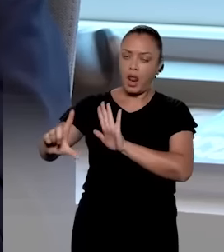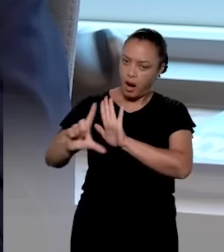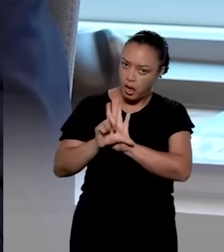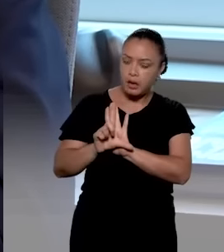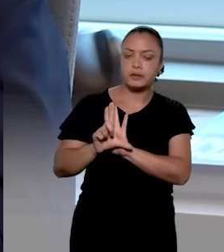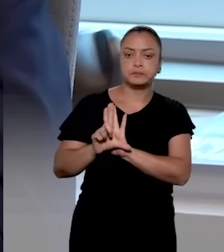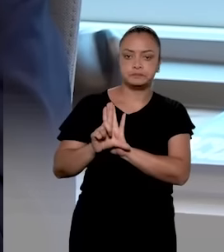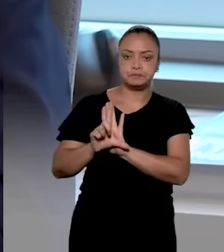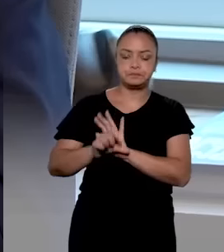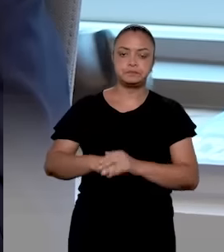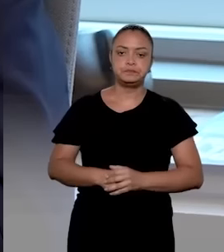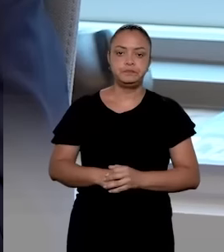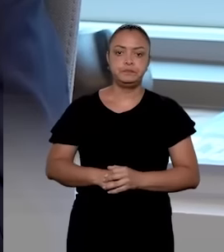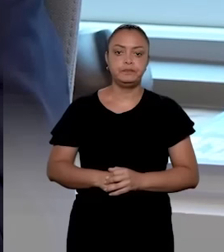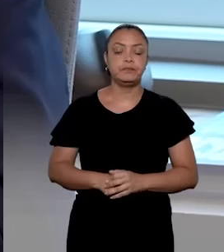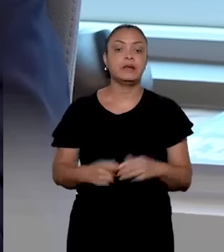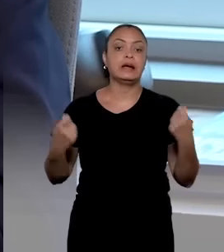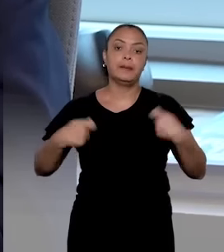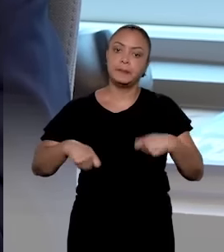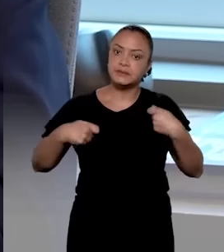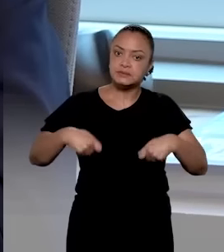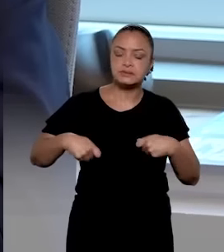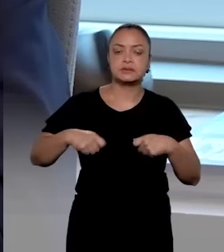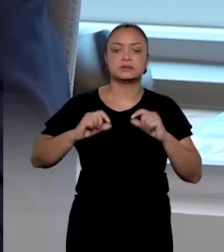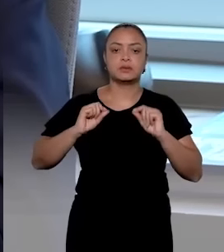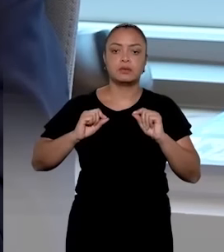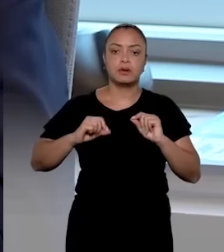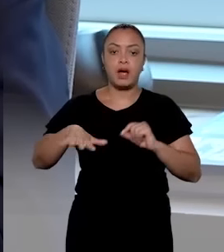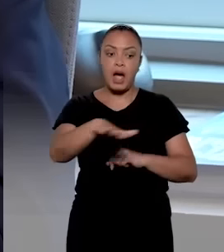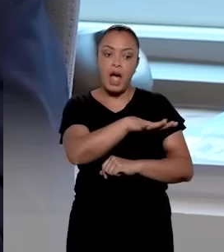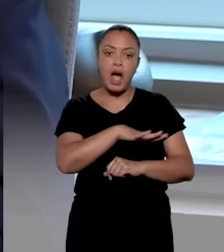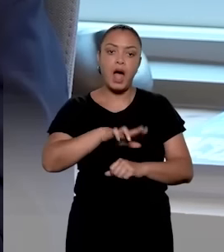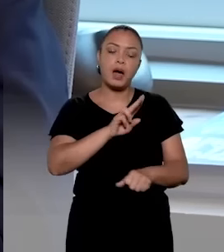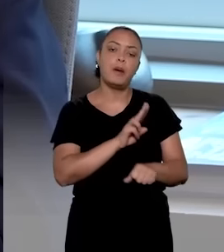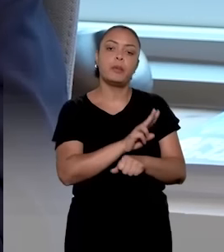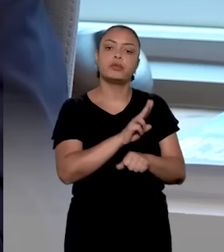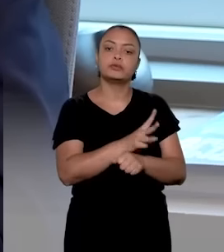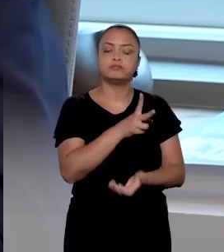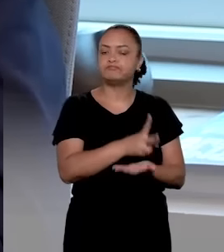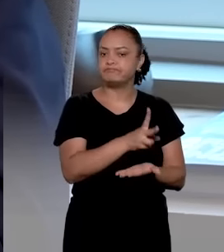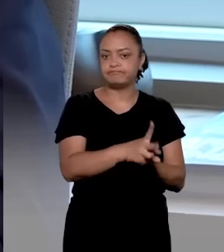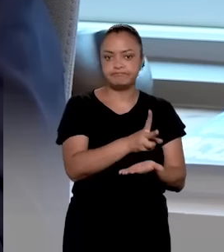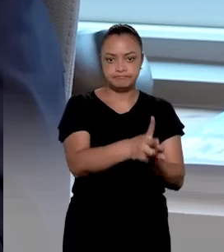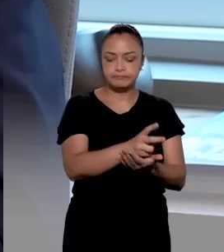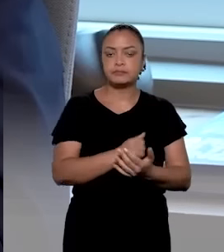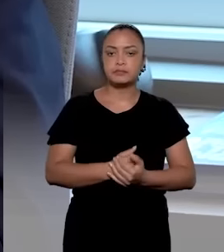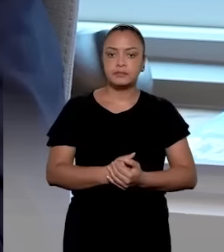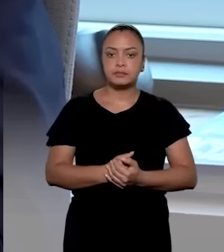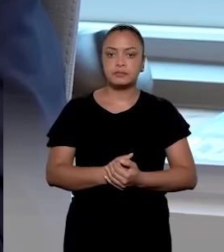ser mantida, também precisa ter uma área de preservação permanente, que é caracterizada por